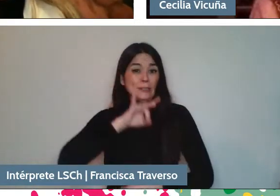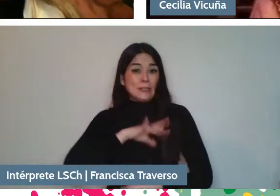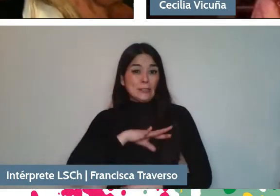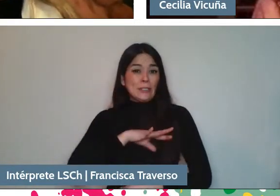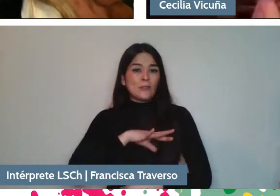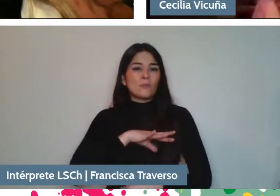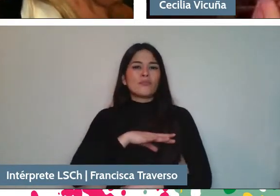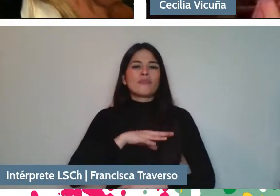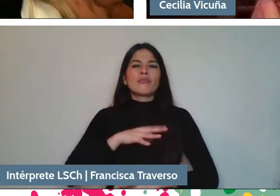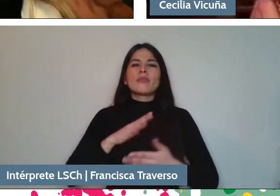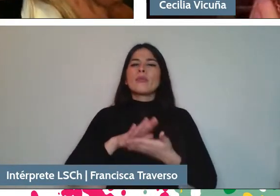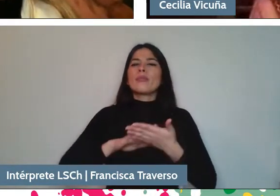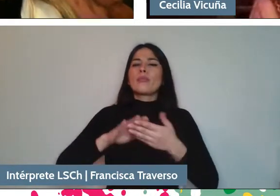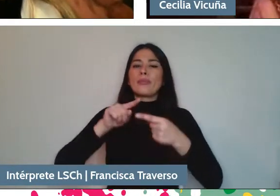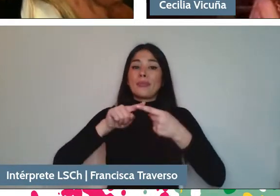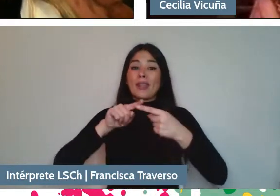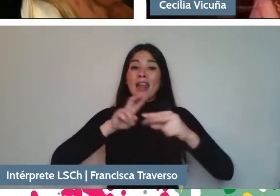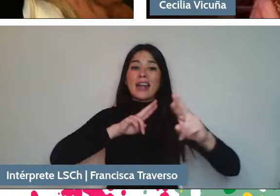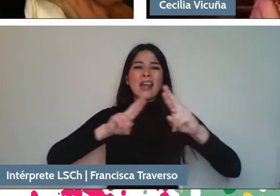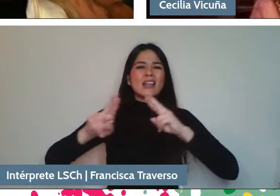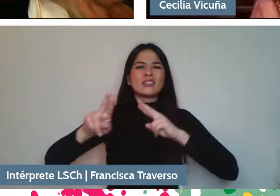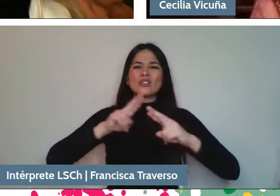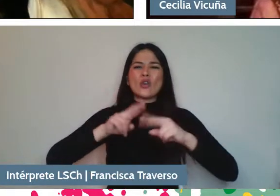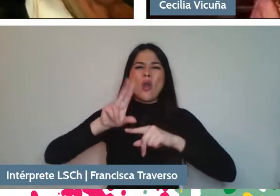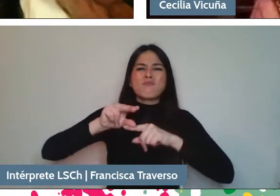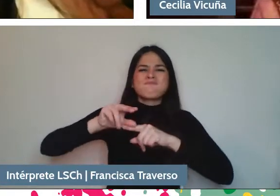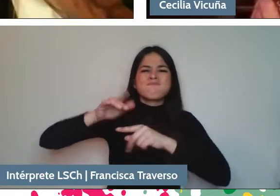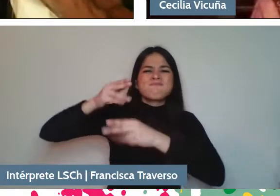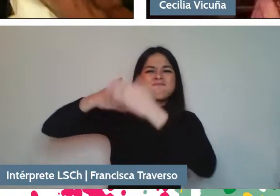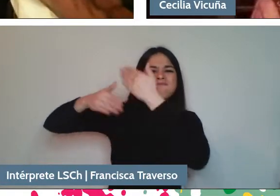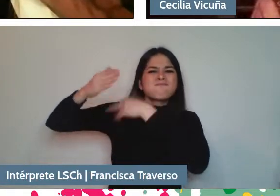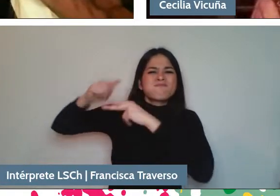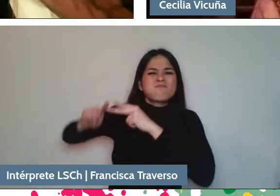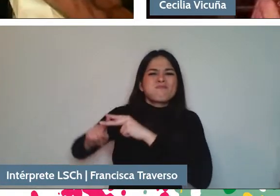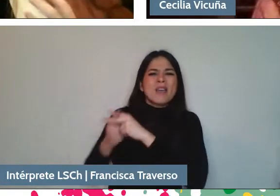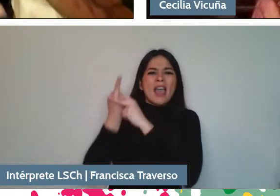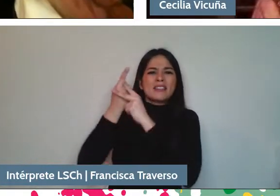Esta relación con lo ancestral y lo natural y entonces la primera pregunta que uno se hace es,